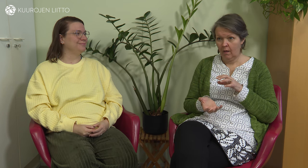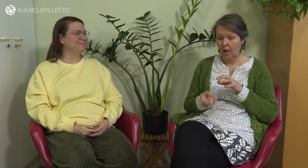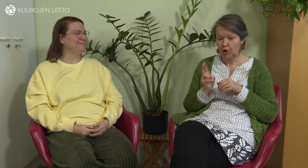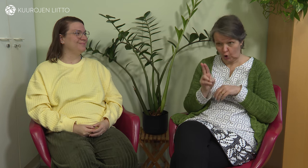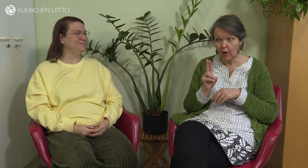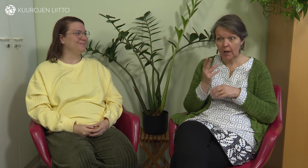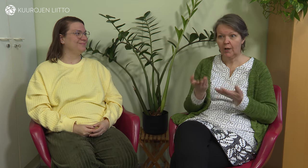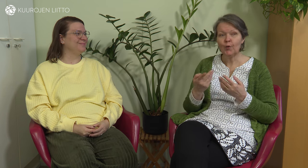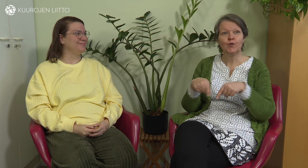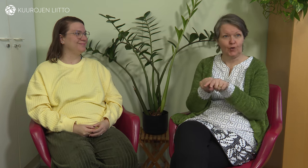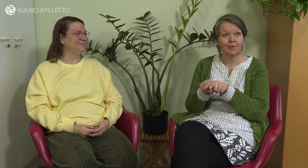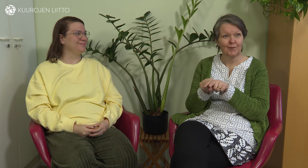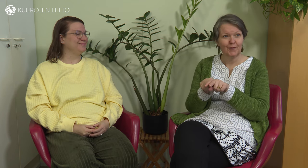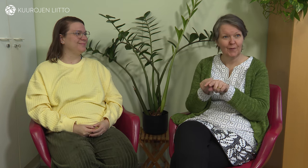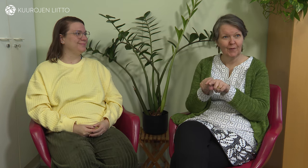Tämä todellakin toteutuu nyt.